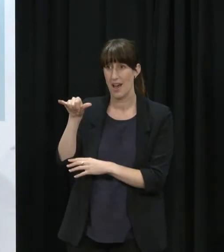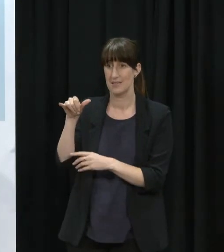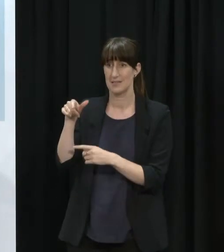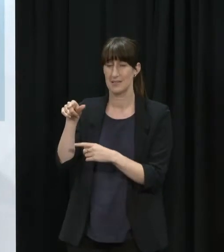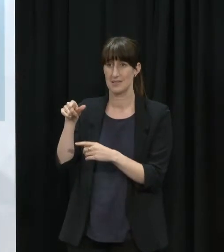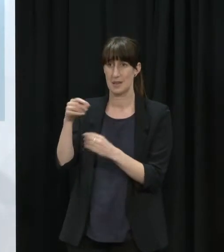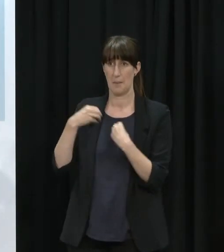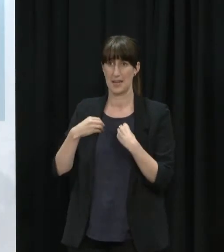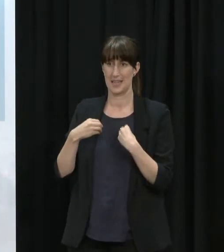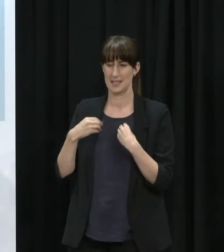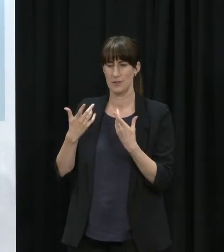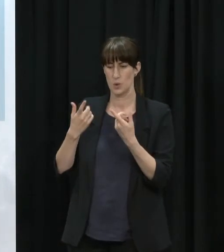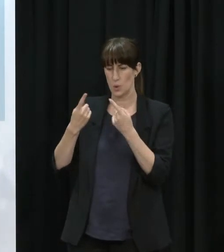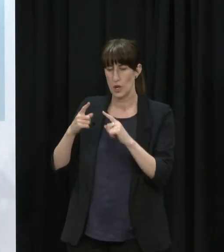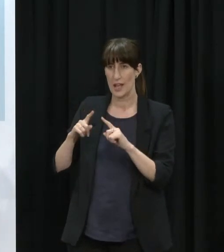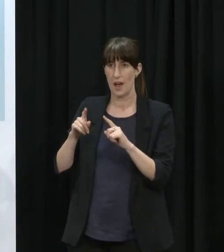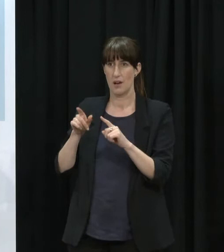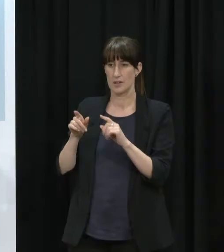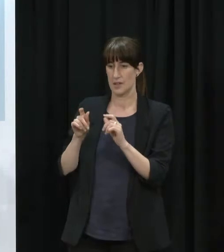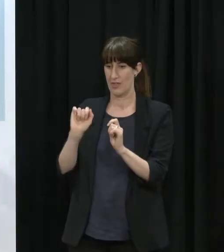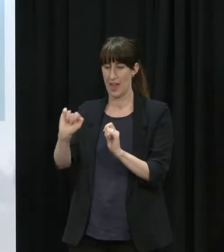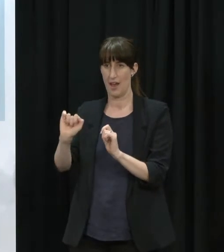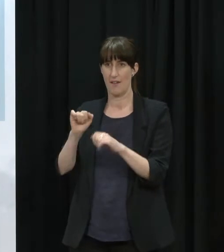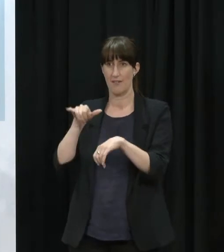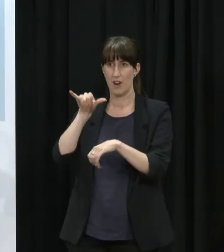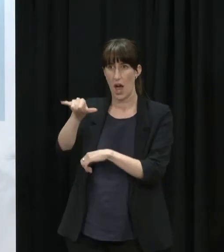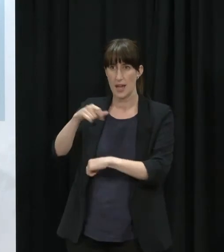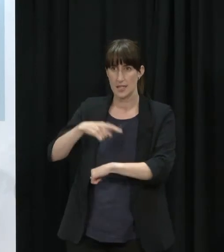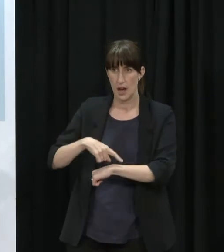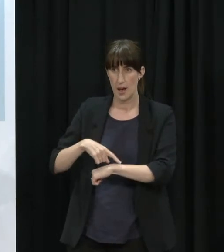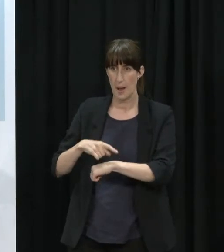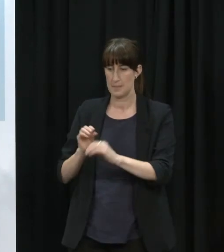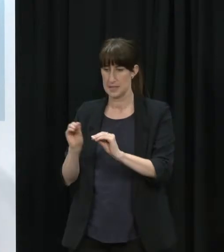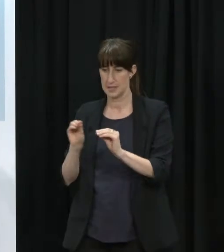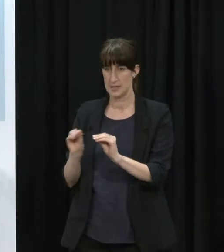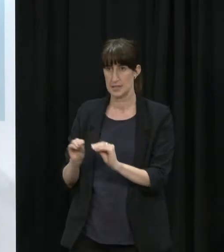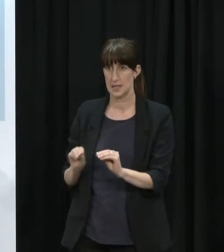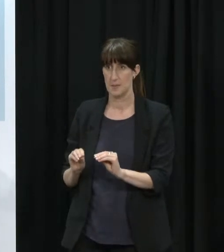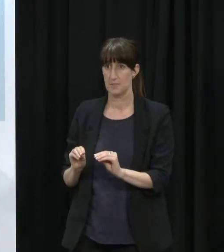whakanuia ana te whai waahi o te tangata ki te kawe ake mena